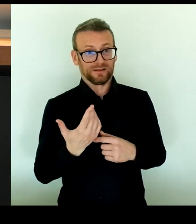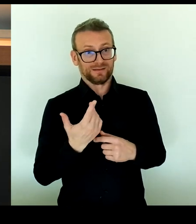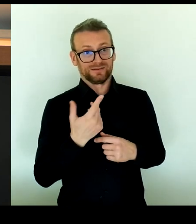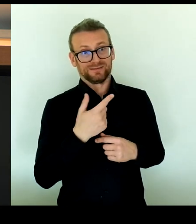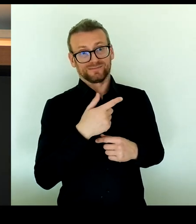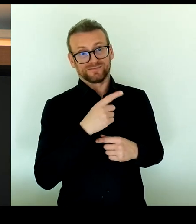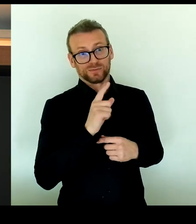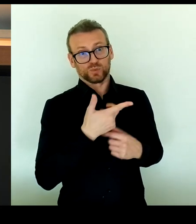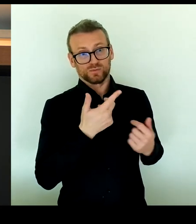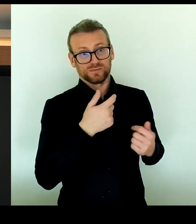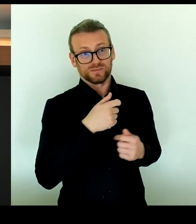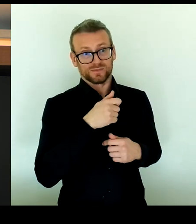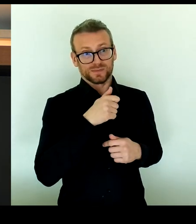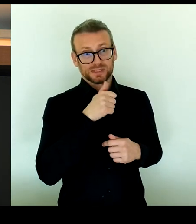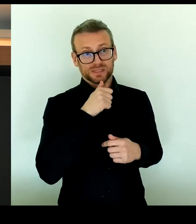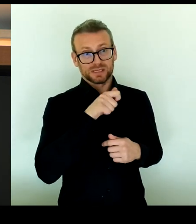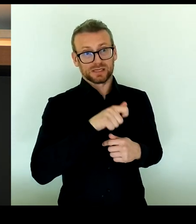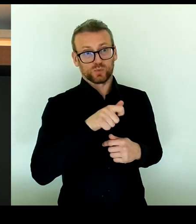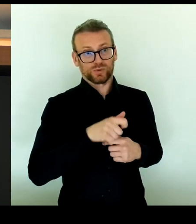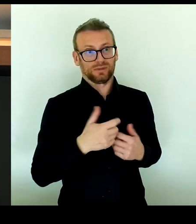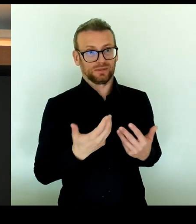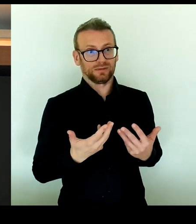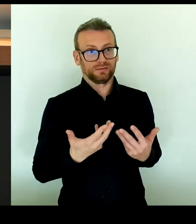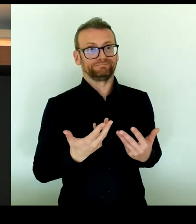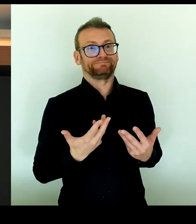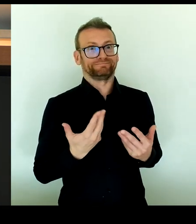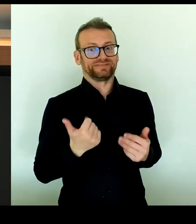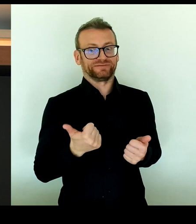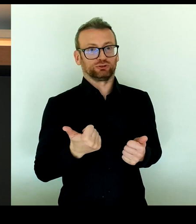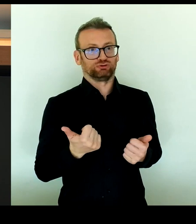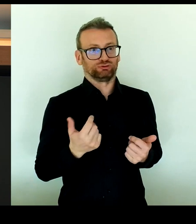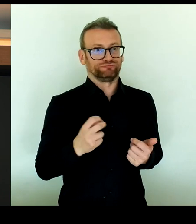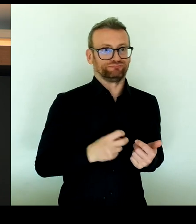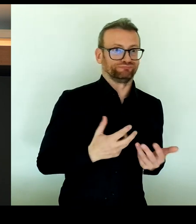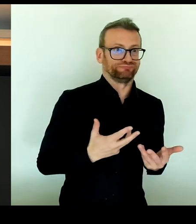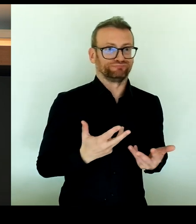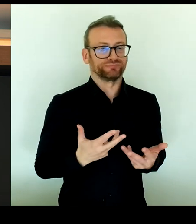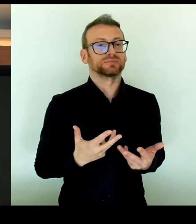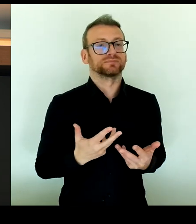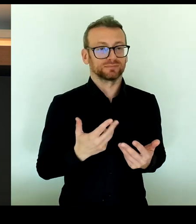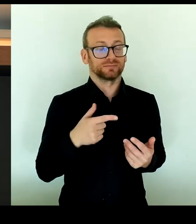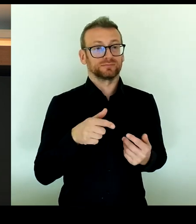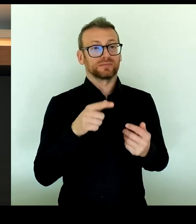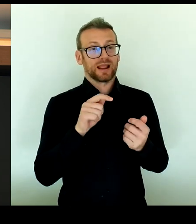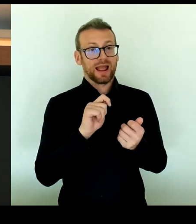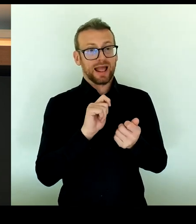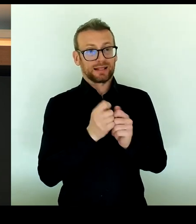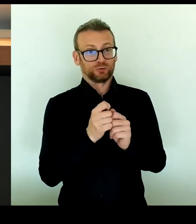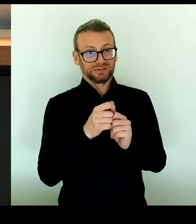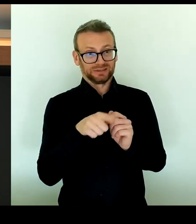auch Ihre Vorgängerin bedanken. Sie tragen Jahr für Jahr dazu bei, die schützenswerten Daten von Bürgerinnen und Bürgern im